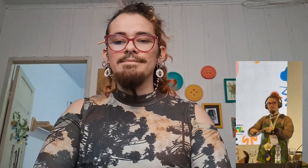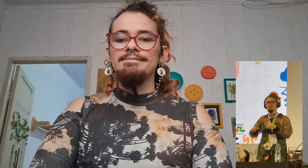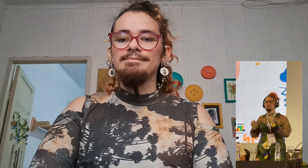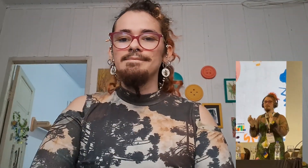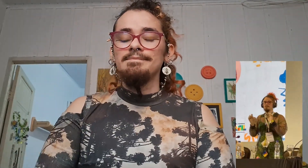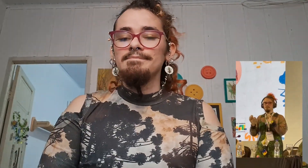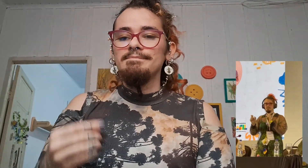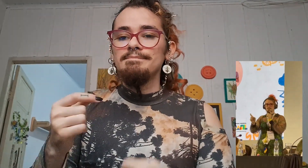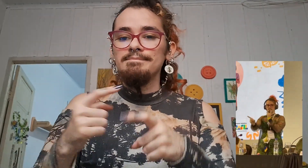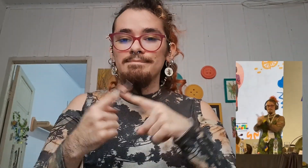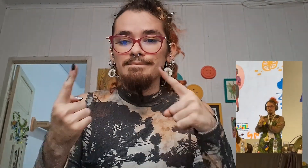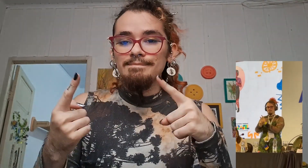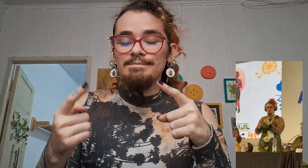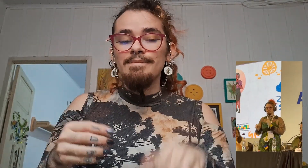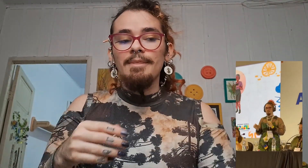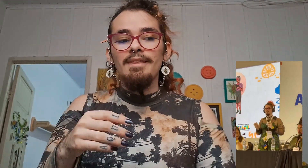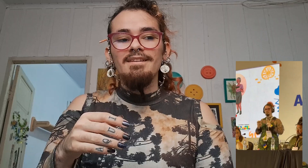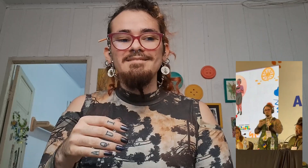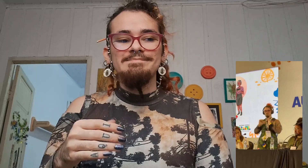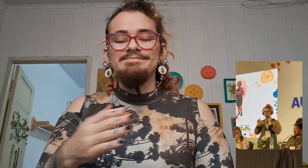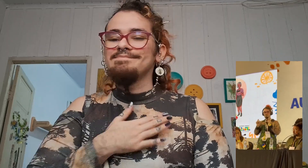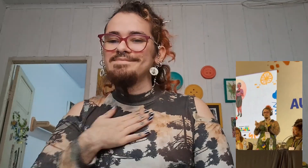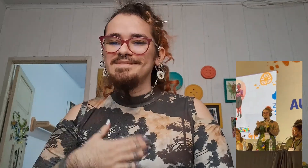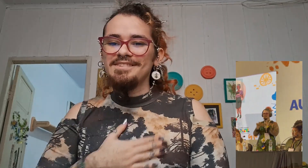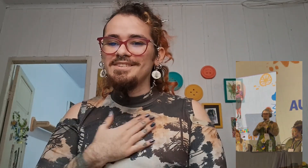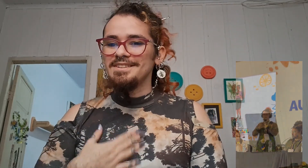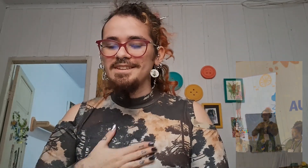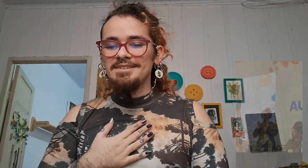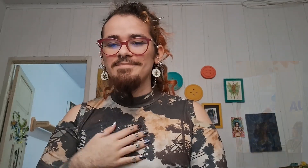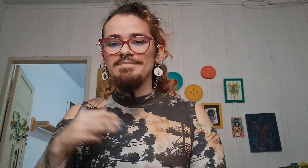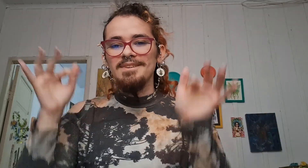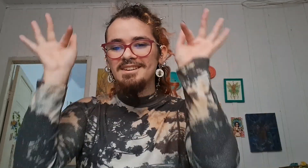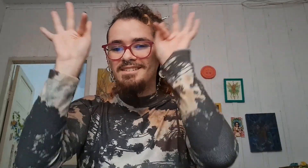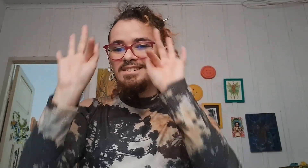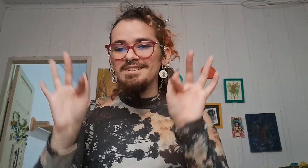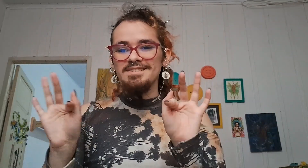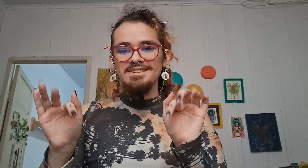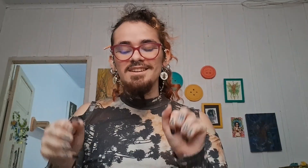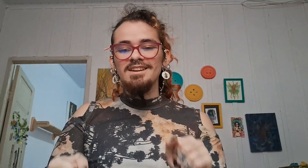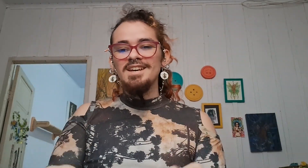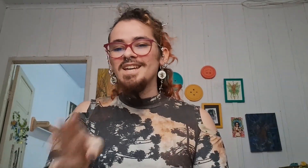mas eu me senti muito feliz